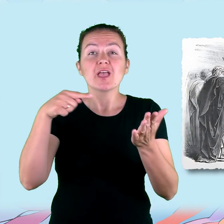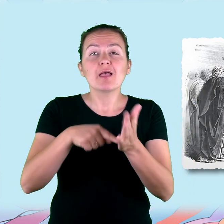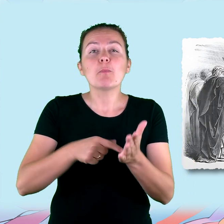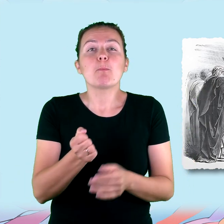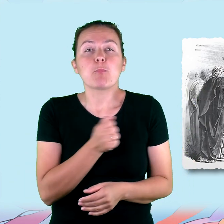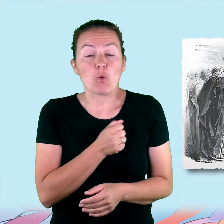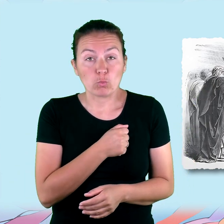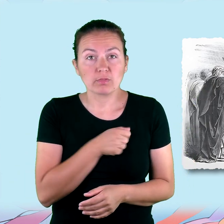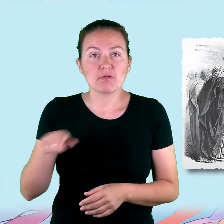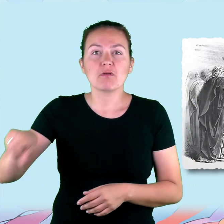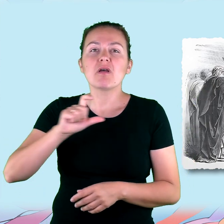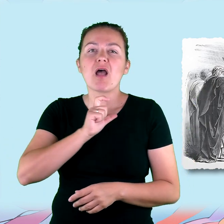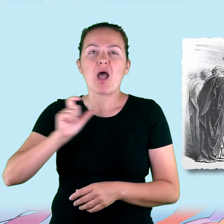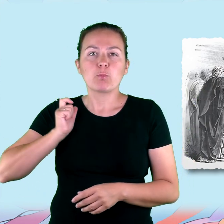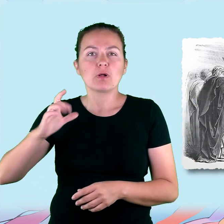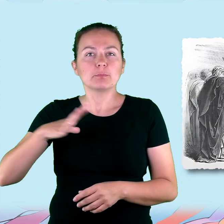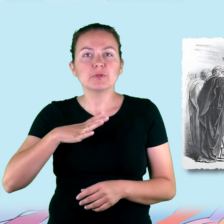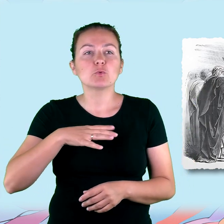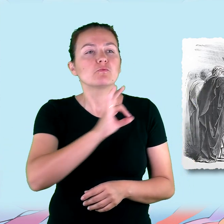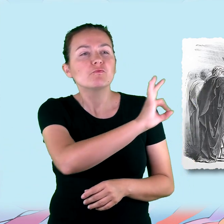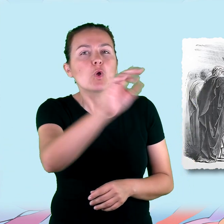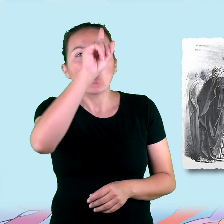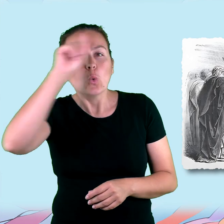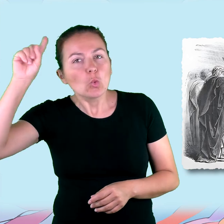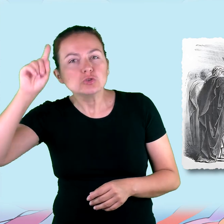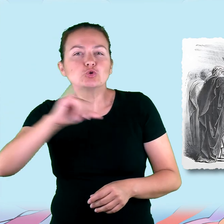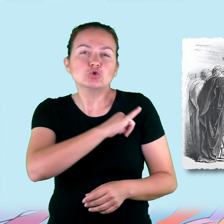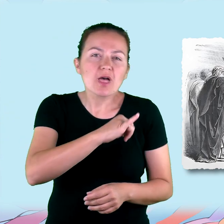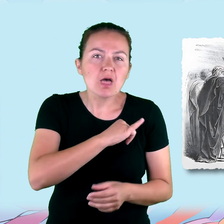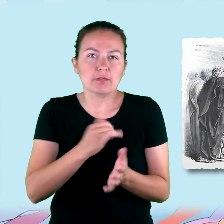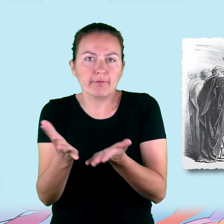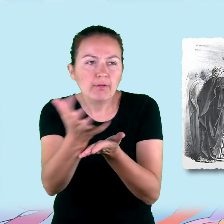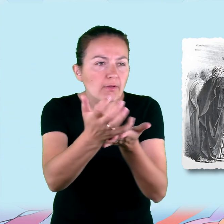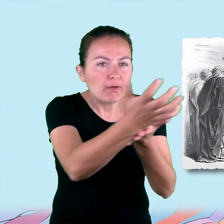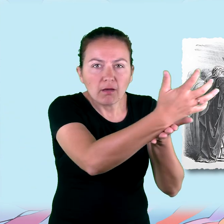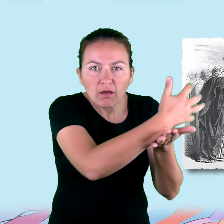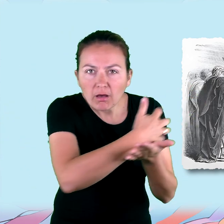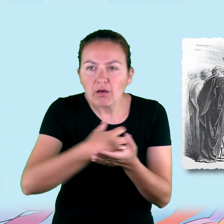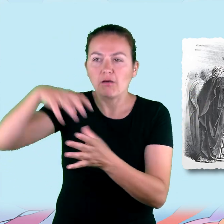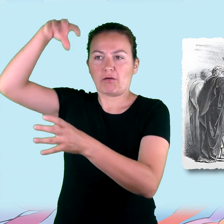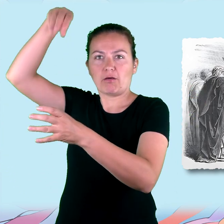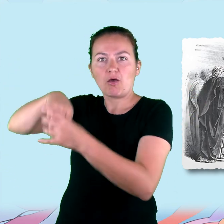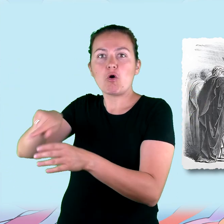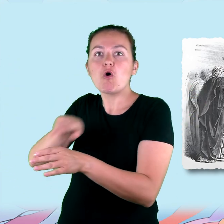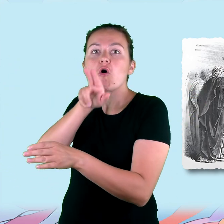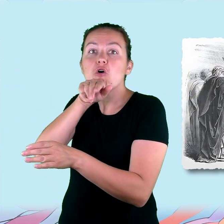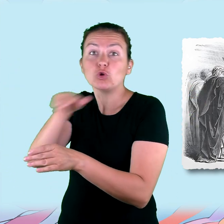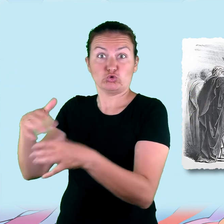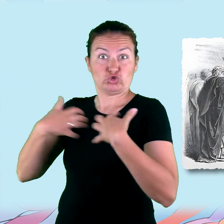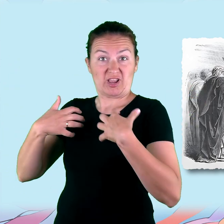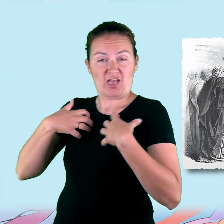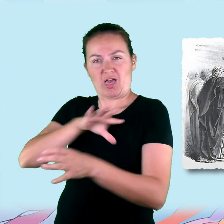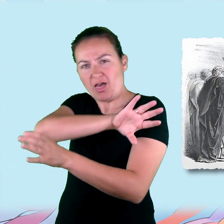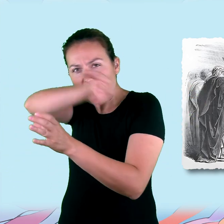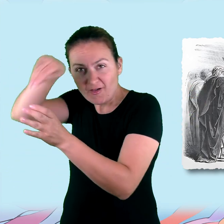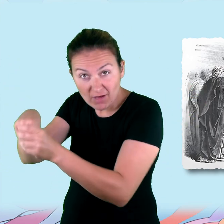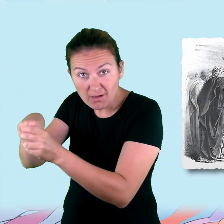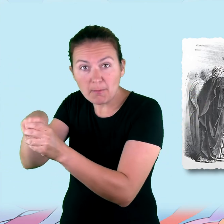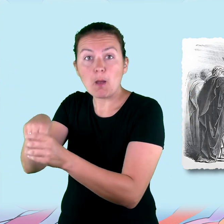W Dzień Przebłagania kapłan przekazywał wszystkie grzechy ludzi na żywego kozła.